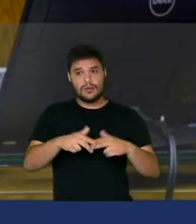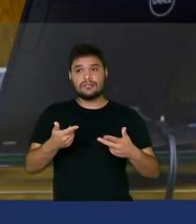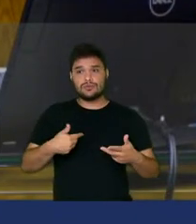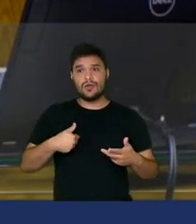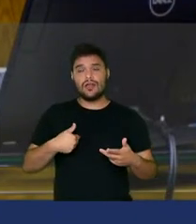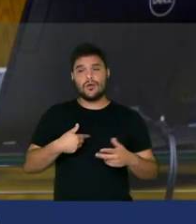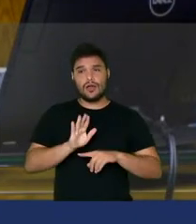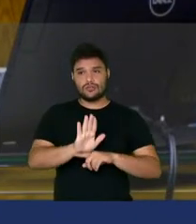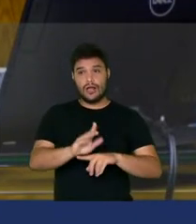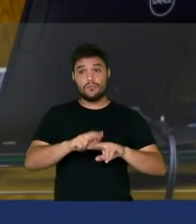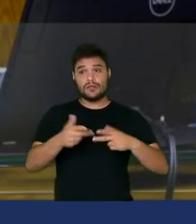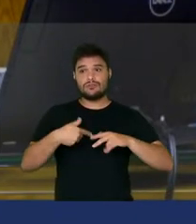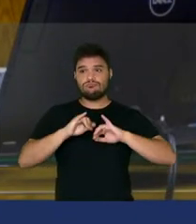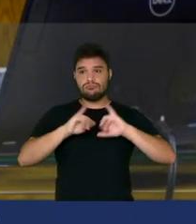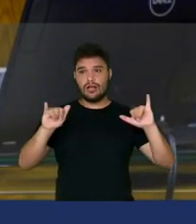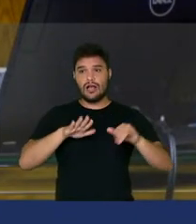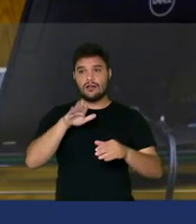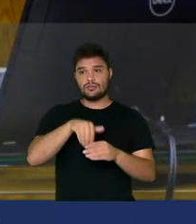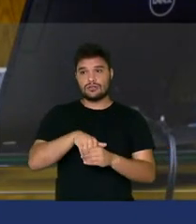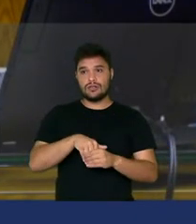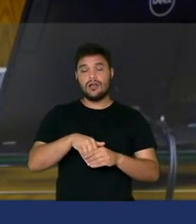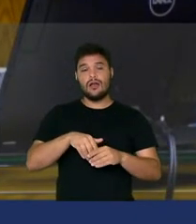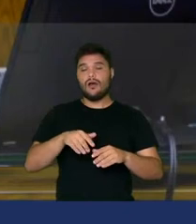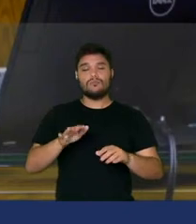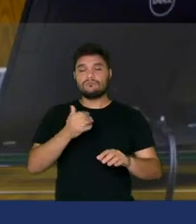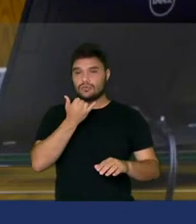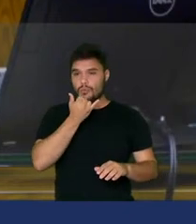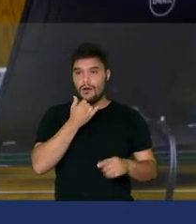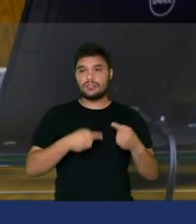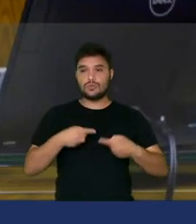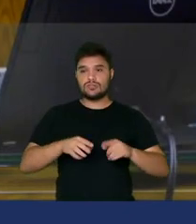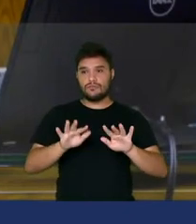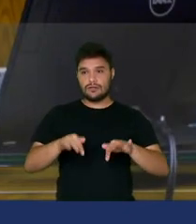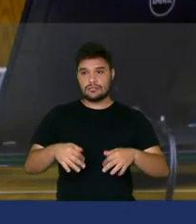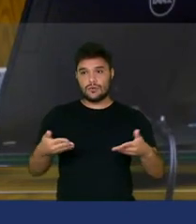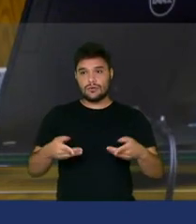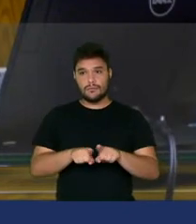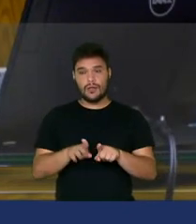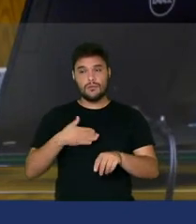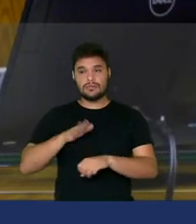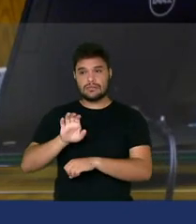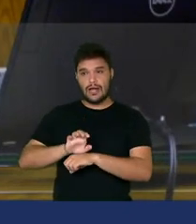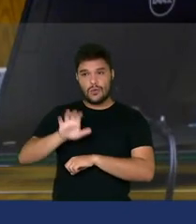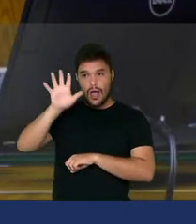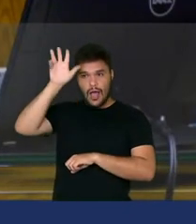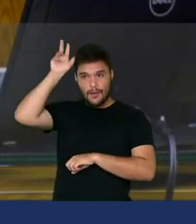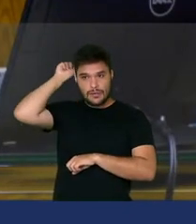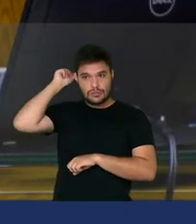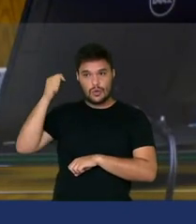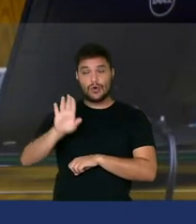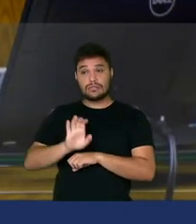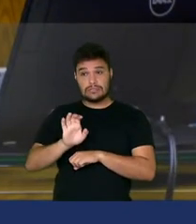ESTAVA MUITO MOBILIZADA, E EU QUERO DECLARAR ENCERRADA A DISCUSSÃO, SAUDANDO TAMBÉM TODO O ESFORÇO DE TODO MOVIMENTO CULTURAL DO MEU ESTADO, AMAZONAS, QUE SE